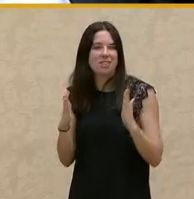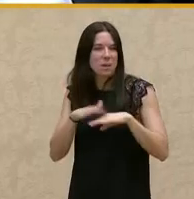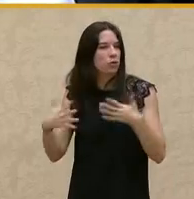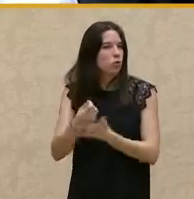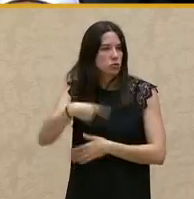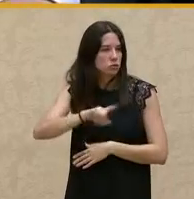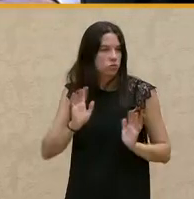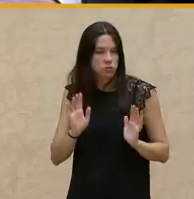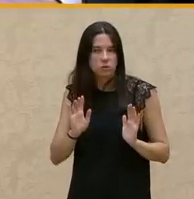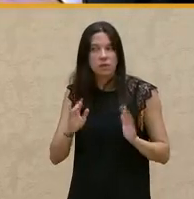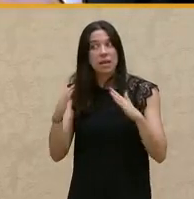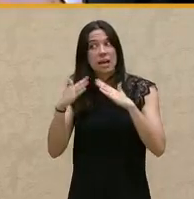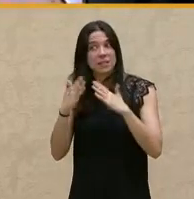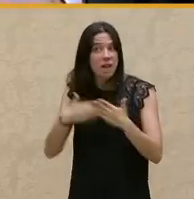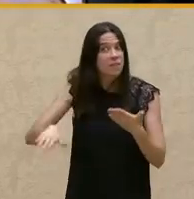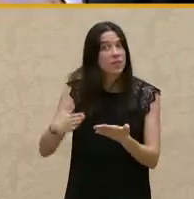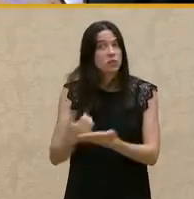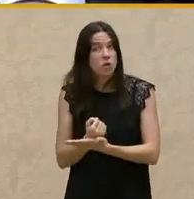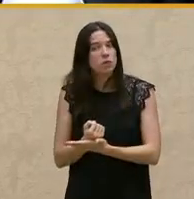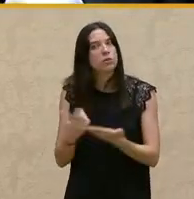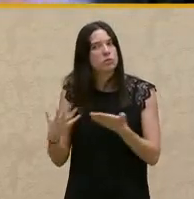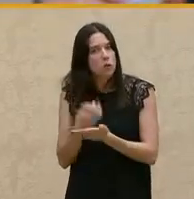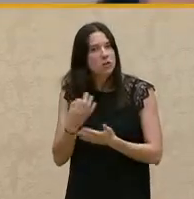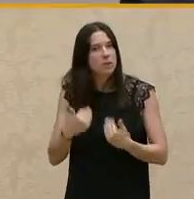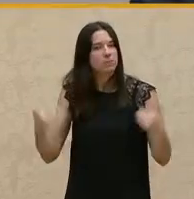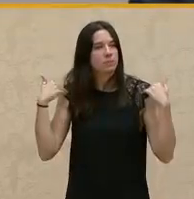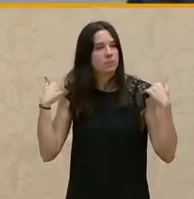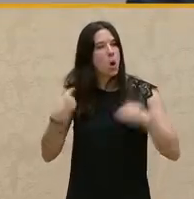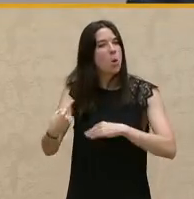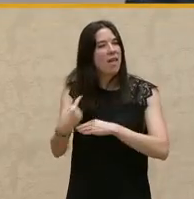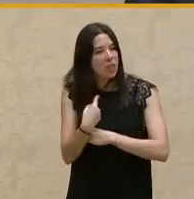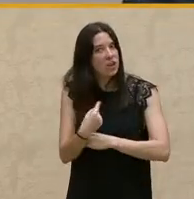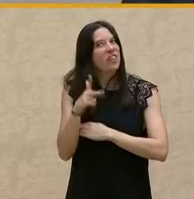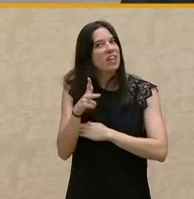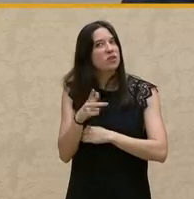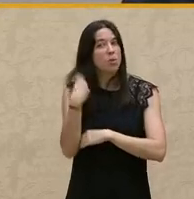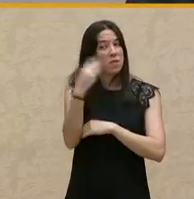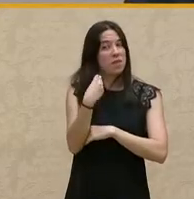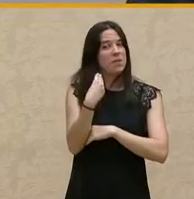casa de todos, todos tenemos la obligación y el derecho a ser cuidados y a cuidarla.